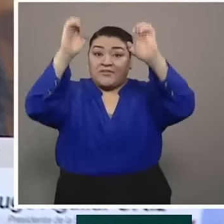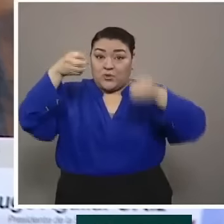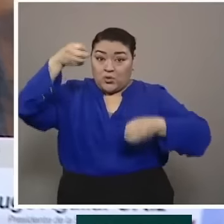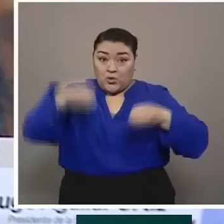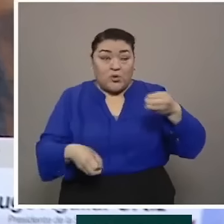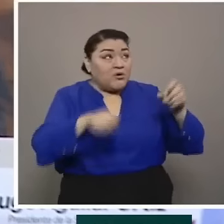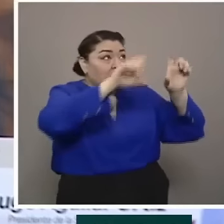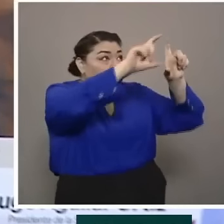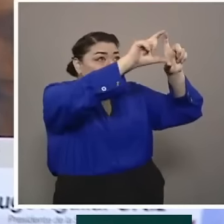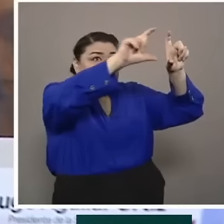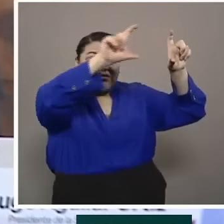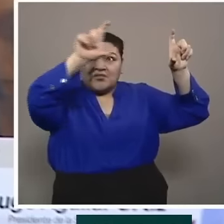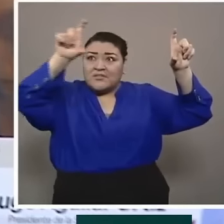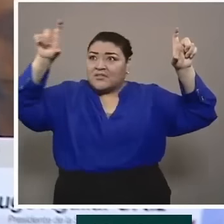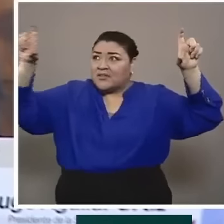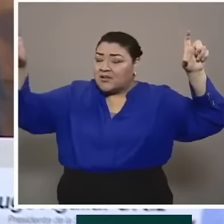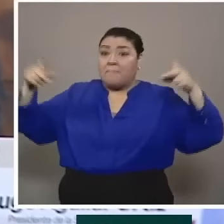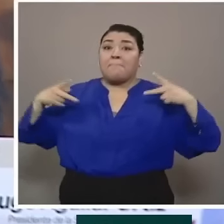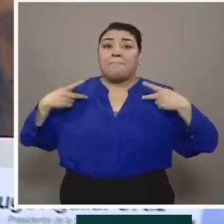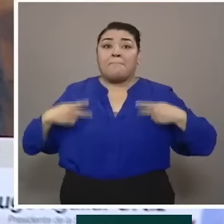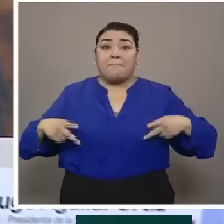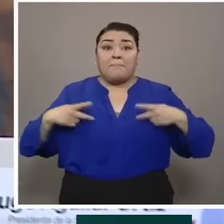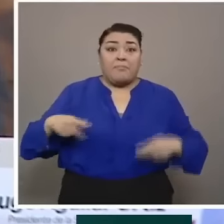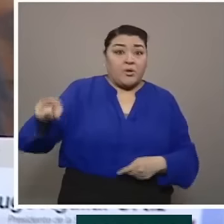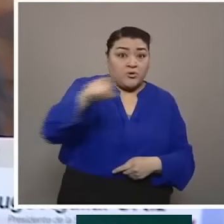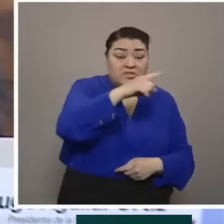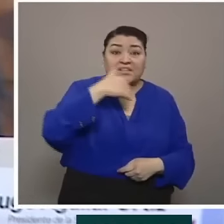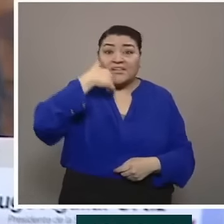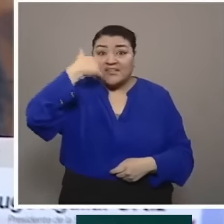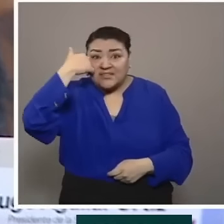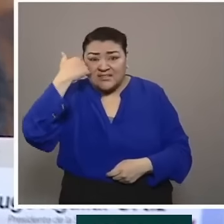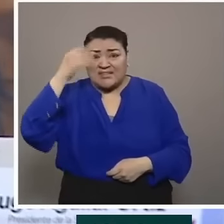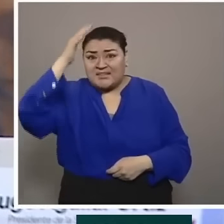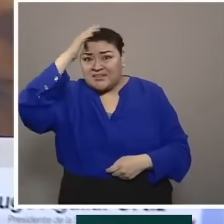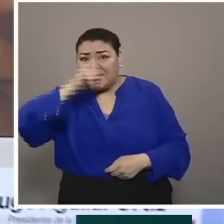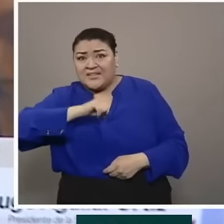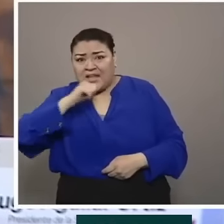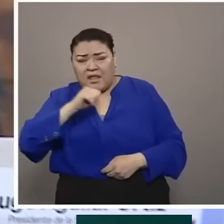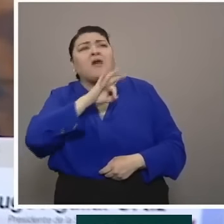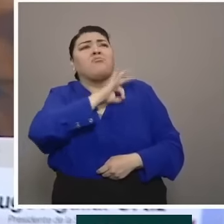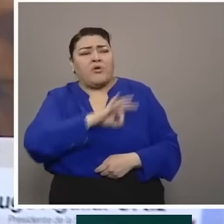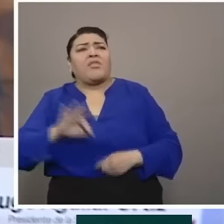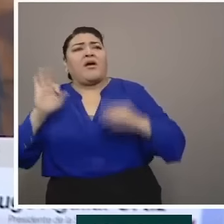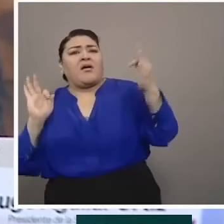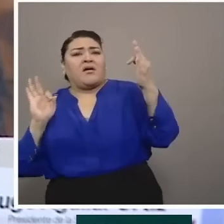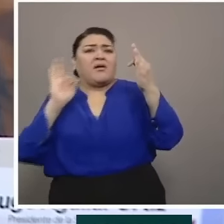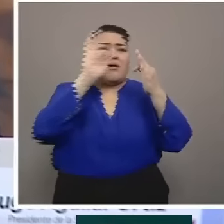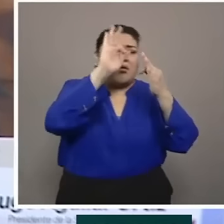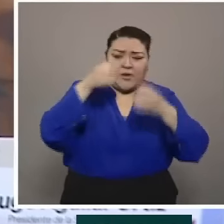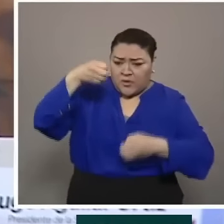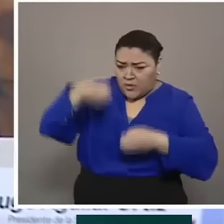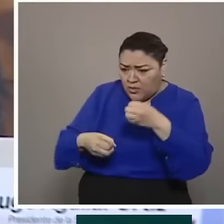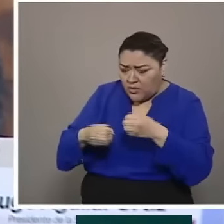Que todo aquel que se queje con justicia tenga un tribunal que lo escuche, lo ampare y lo defienda.